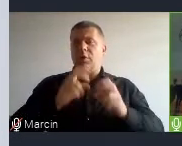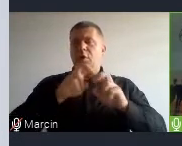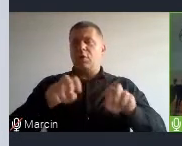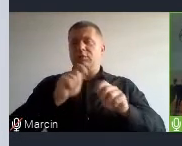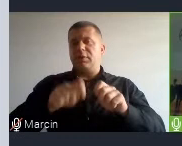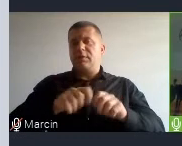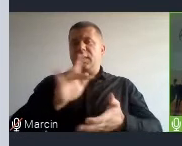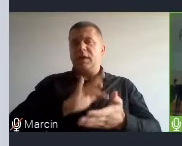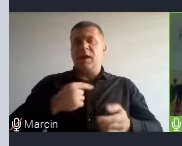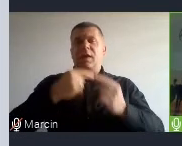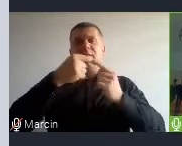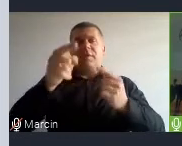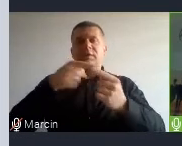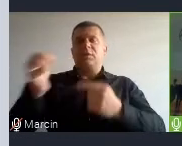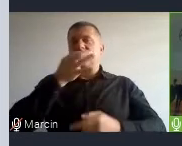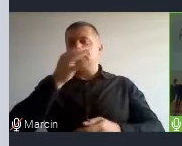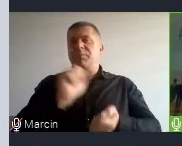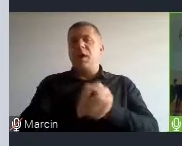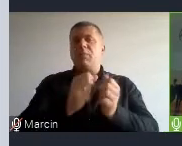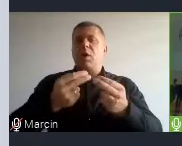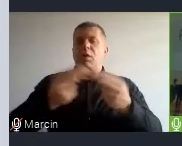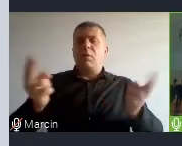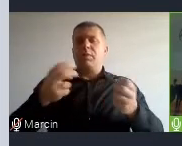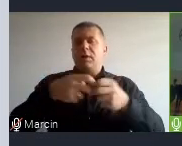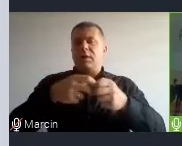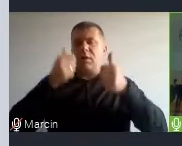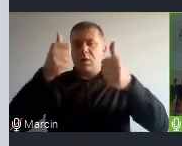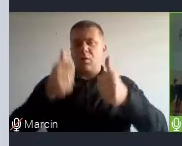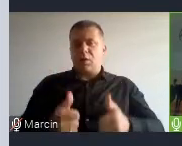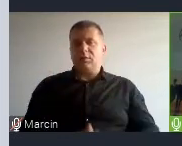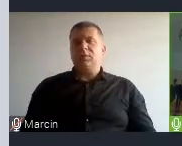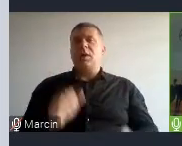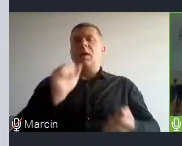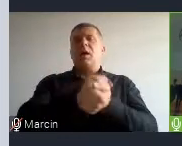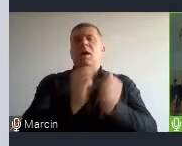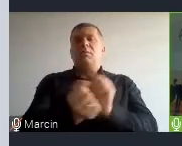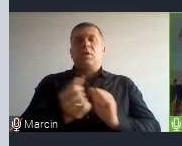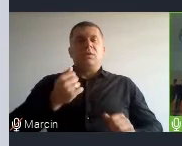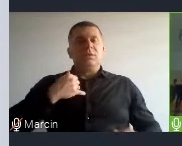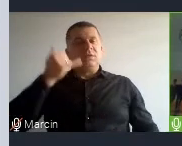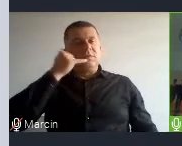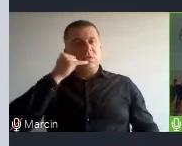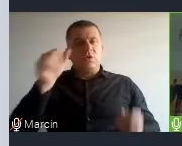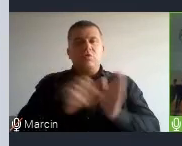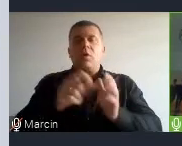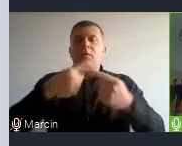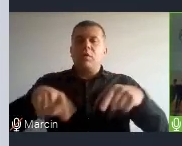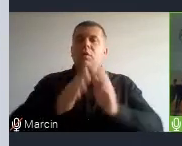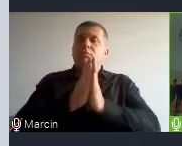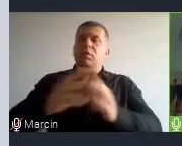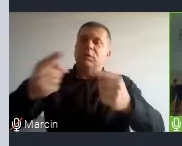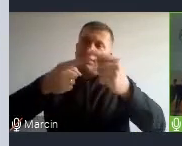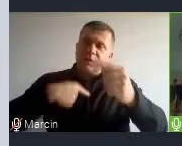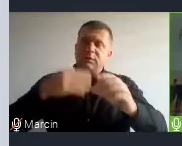Wysyłacie zapytanie, albo publikujecie na stronie internetowej, albo dzwonicie do wykonawców, aby przesłali wam oferty e-mailem.